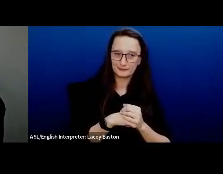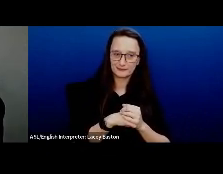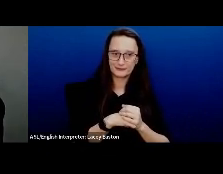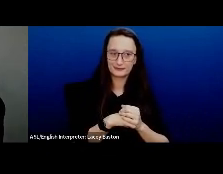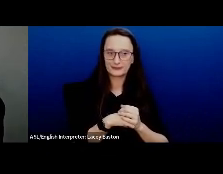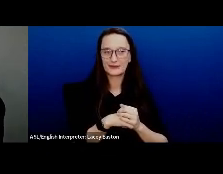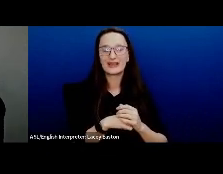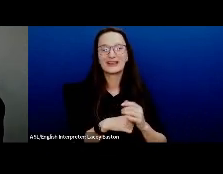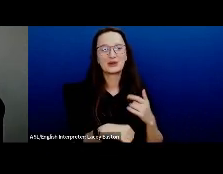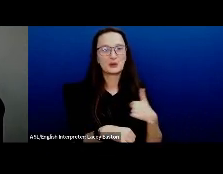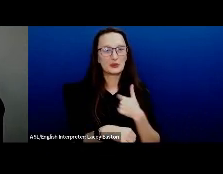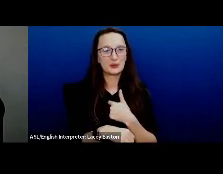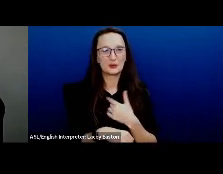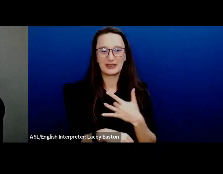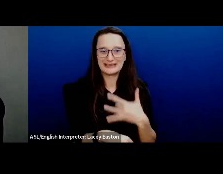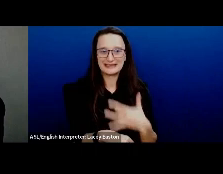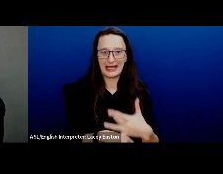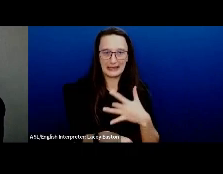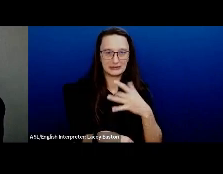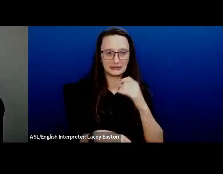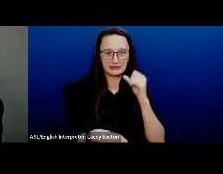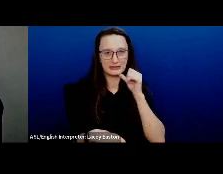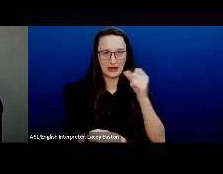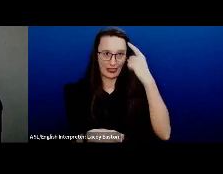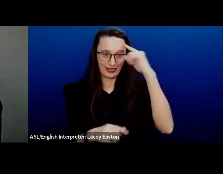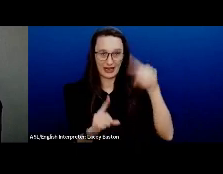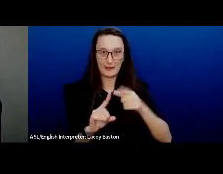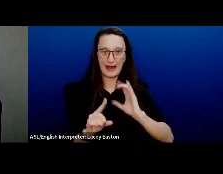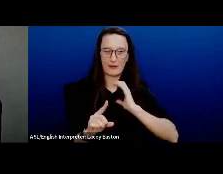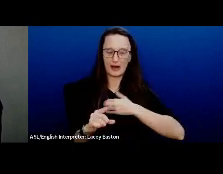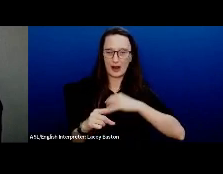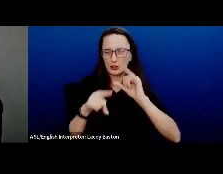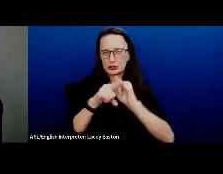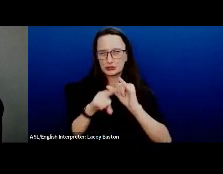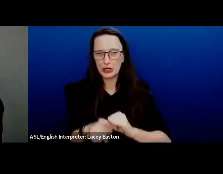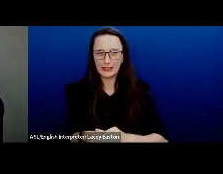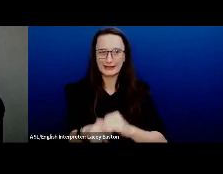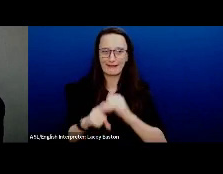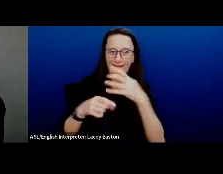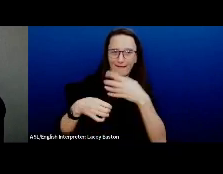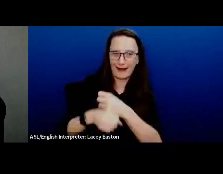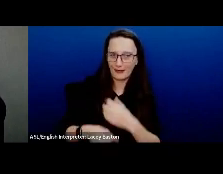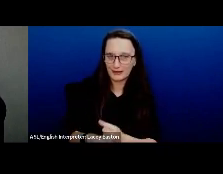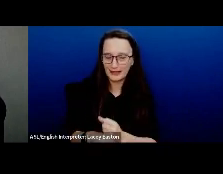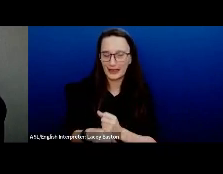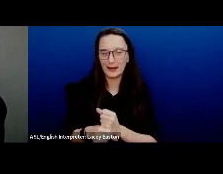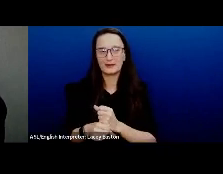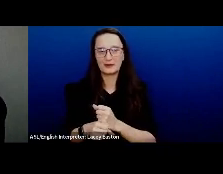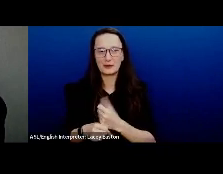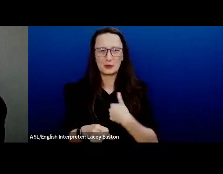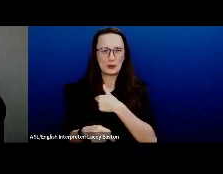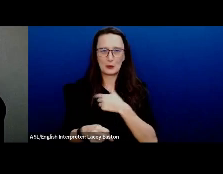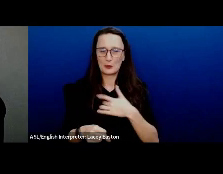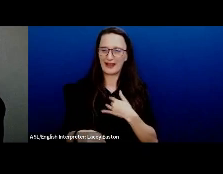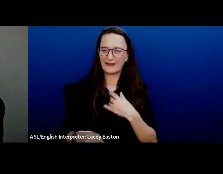se vuelve muy, muy normal para nosotros, por lo que usar ese lenguaje sencillo o interpretarlo a